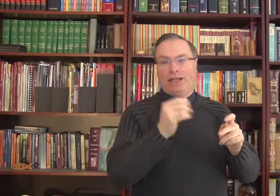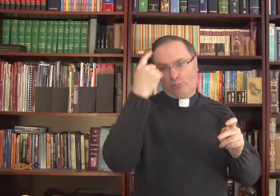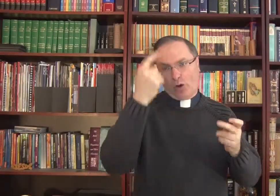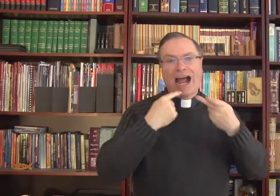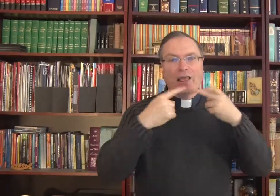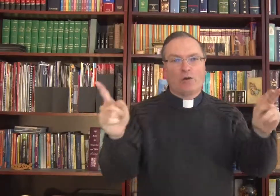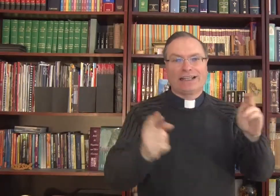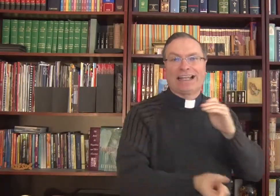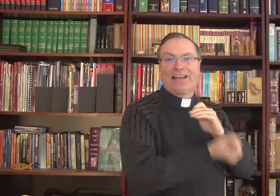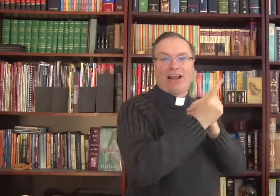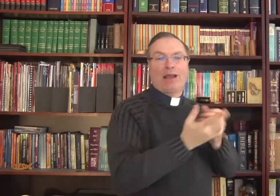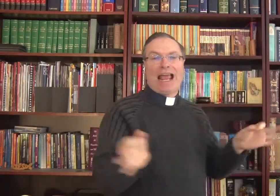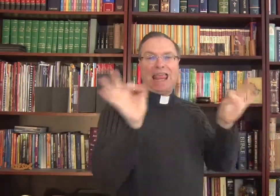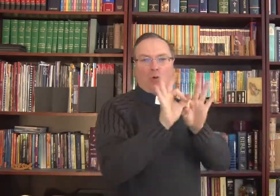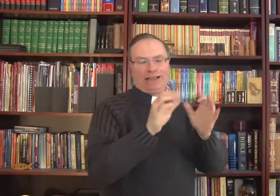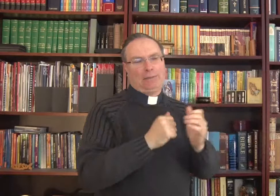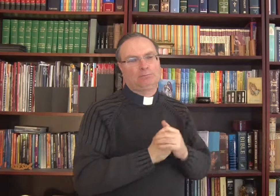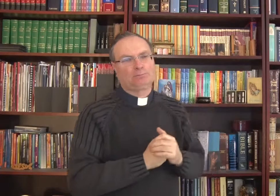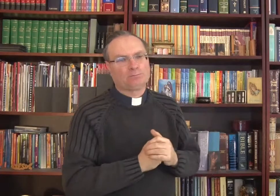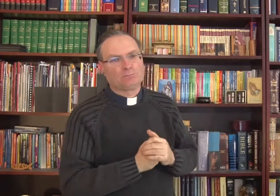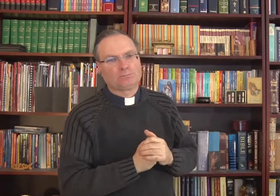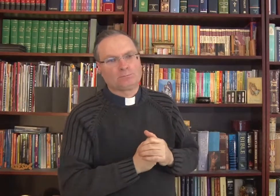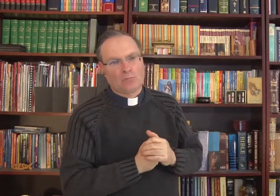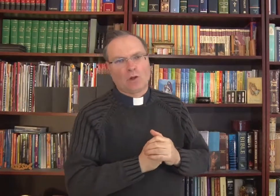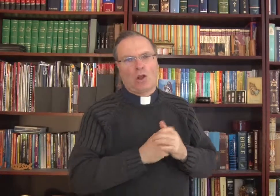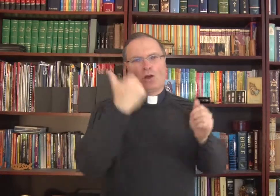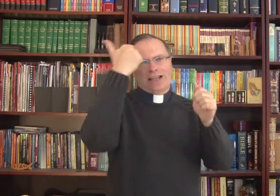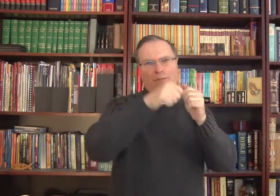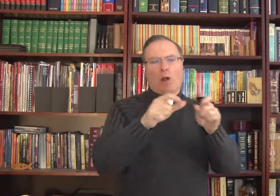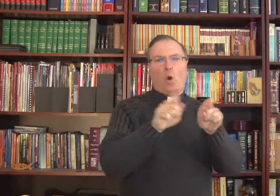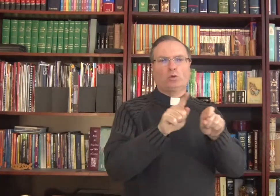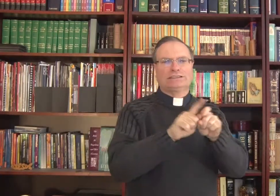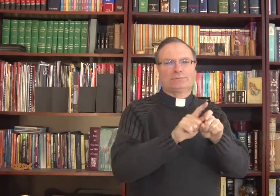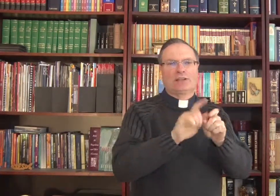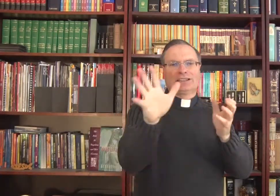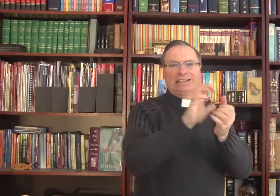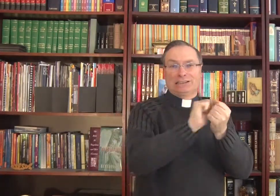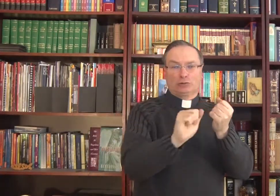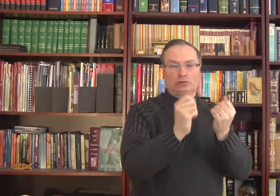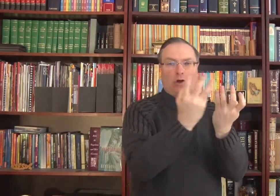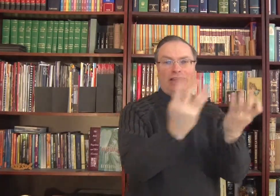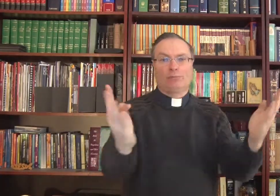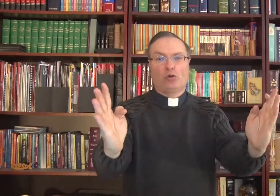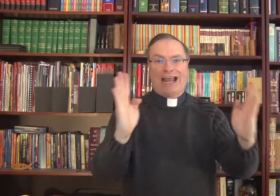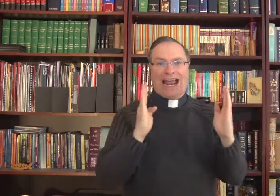et pour annoncer les évènements importants. On se rappelle aussi de la destruction des murailles